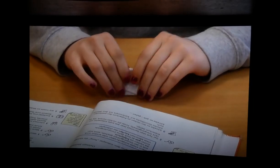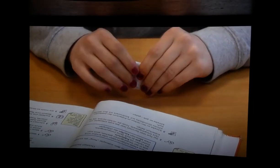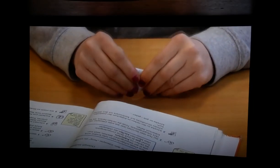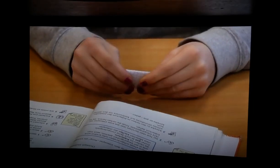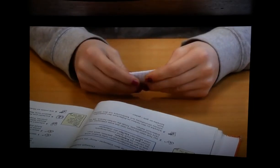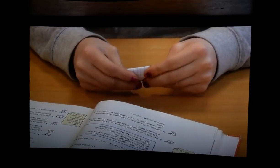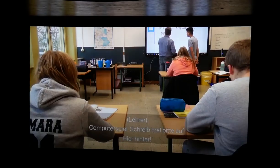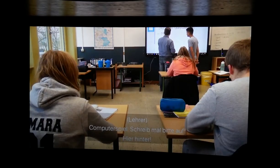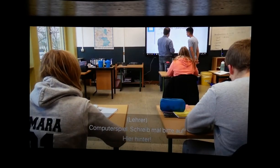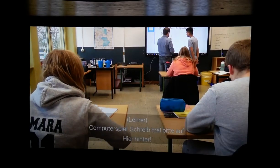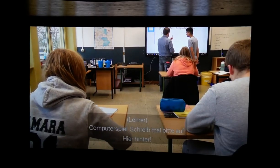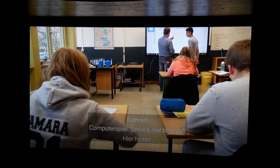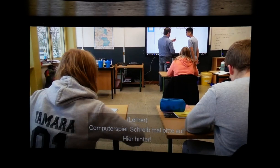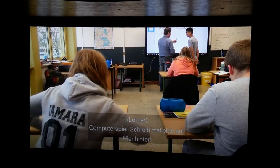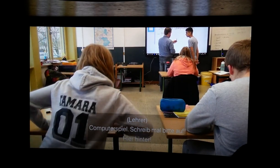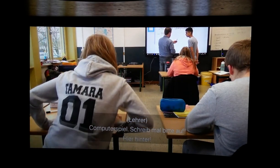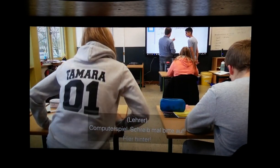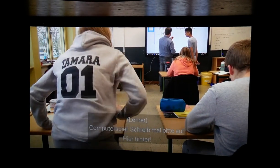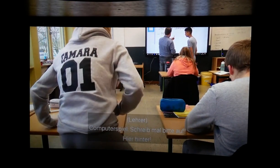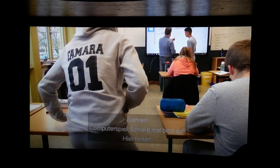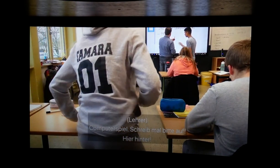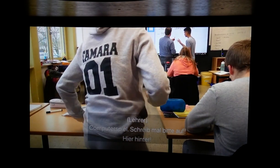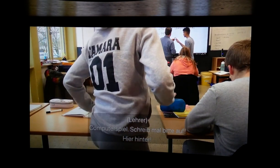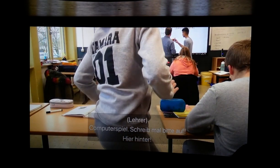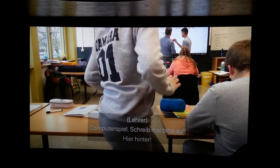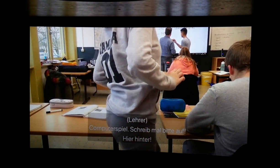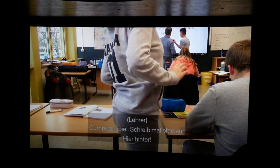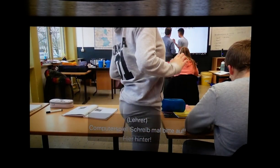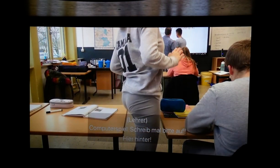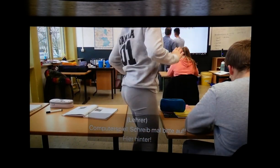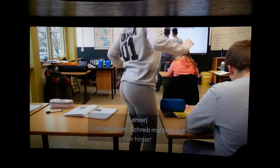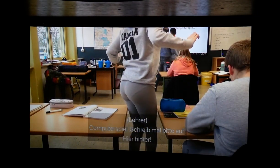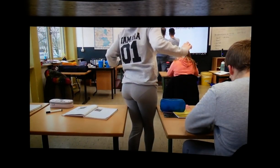(Lehrer) Computerspiel "Pong". Schreib mal bitte auf!